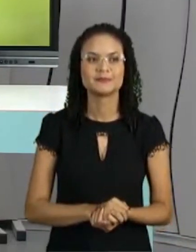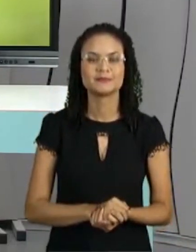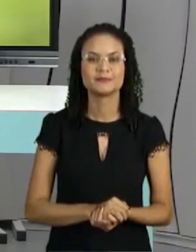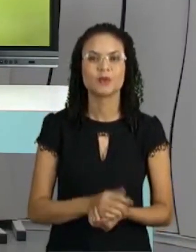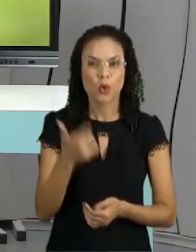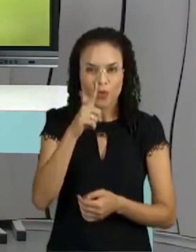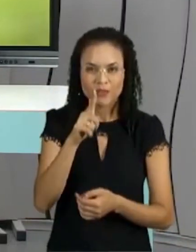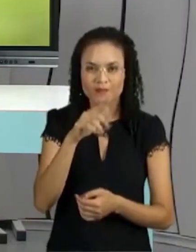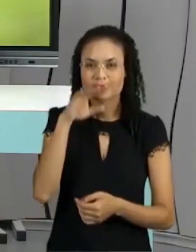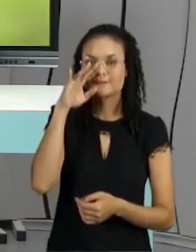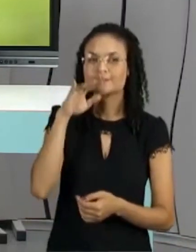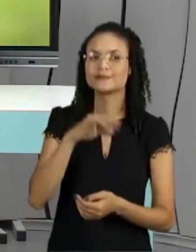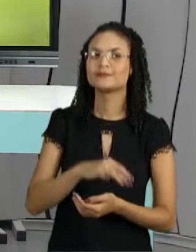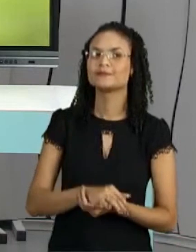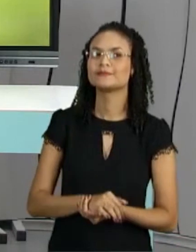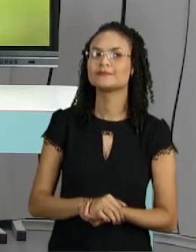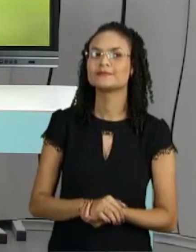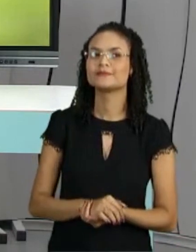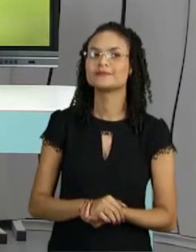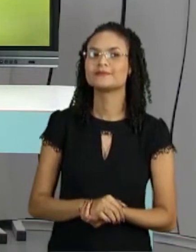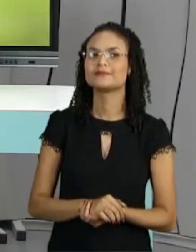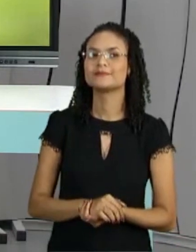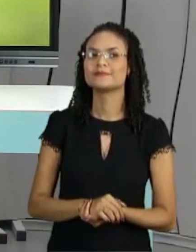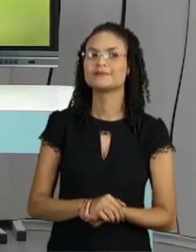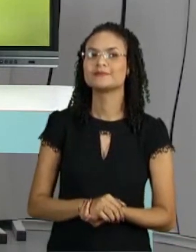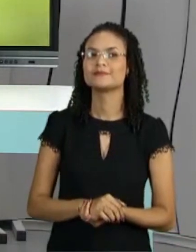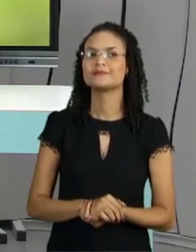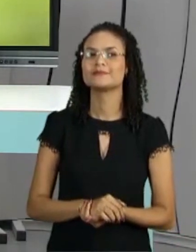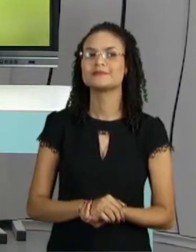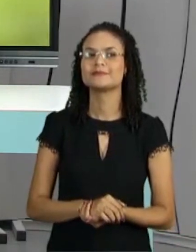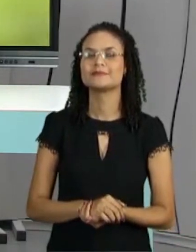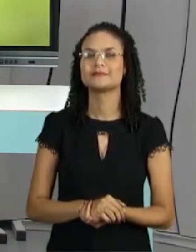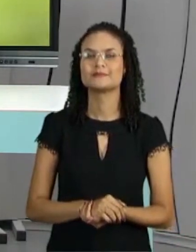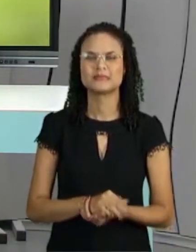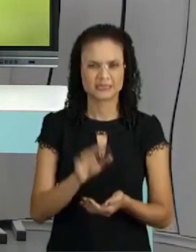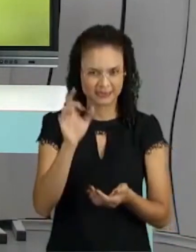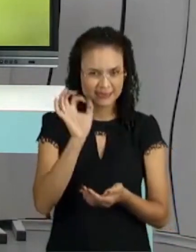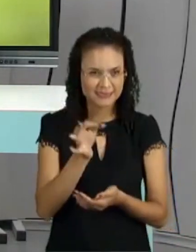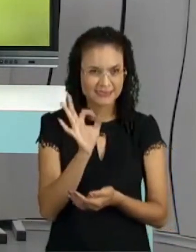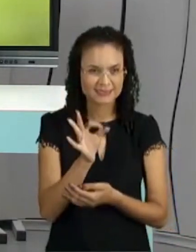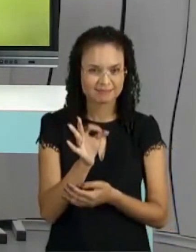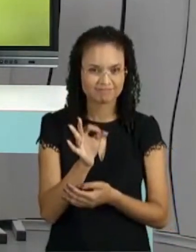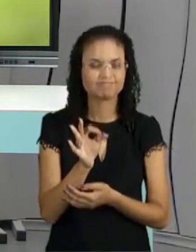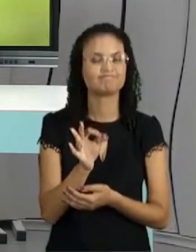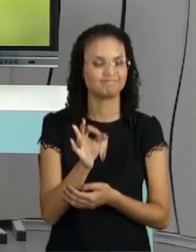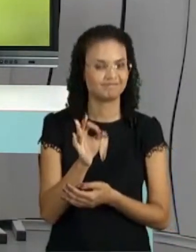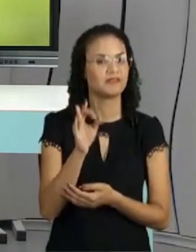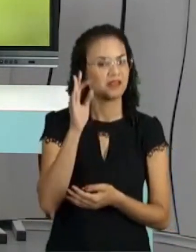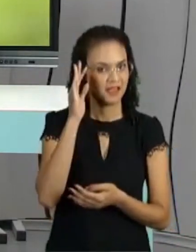novo. Certeza absoluta? Acredito que sim. Olha, a